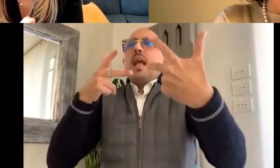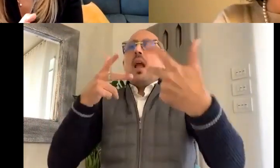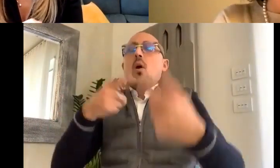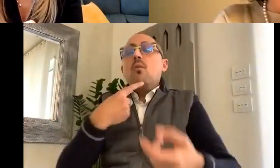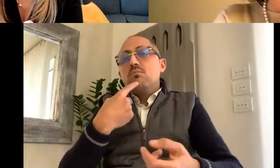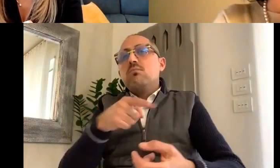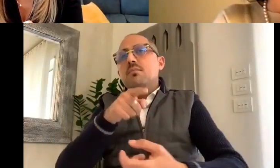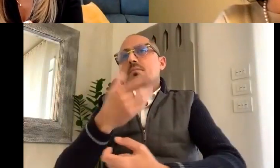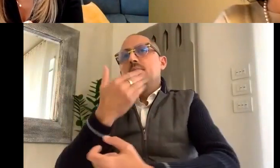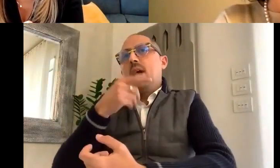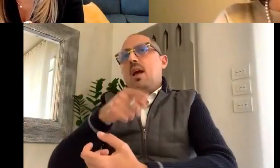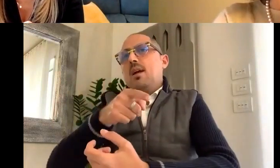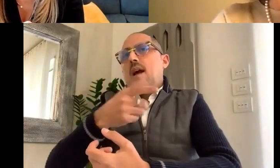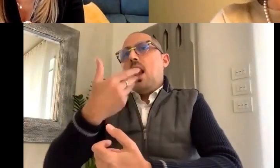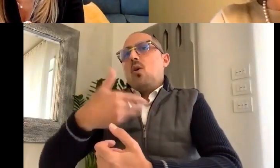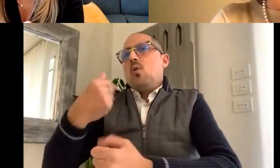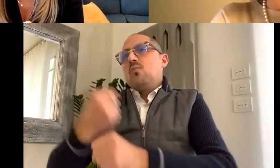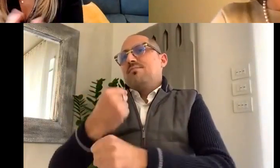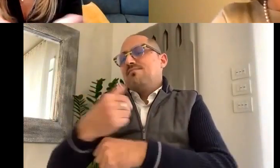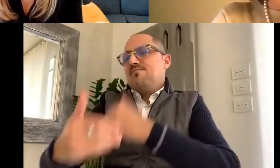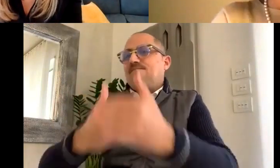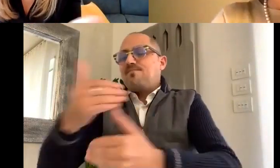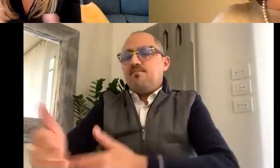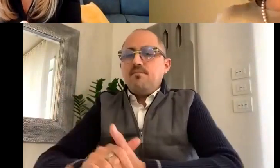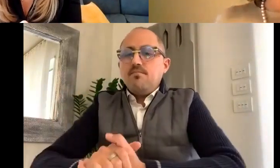è necessario avere anche un servizio di videochiamate perché chi appunto